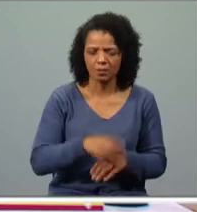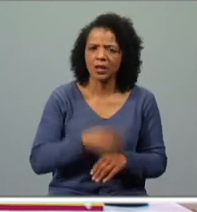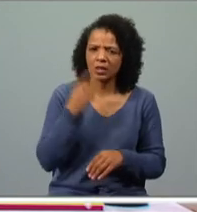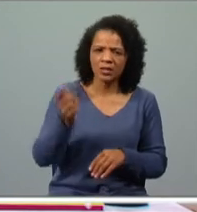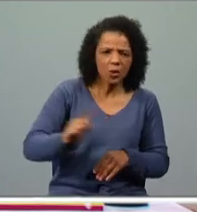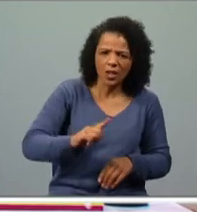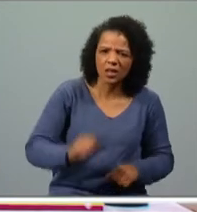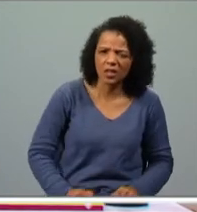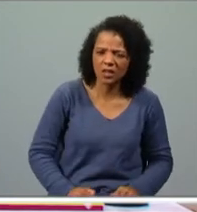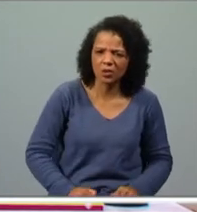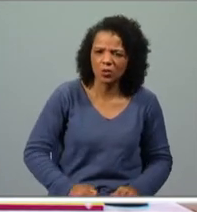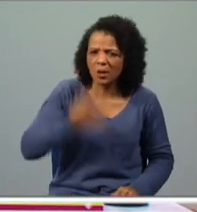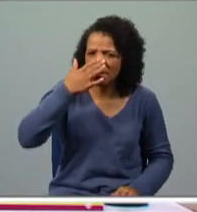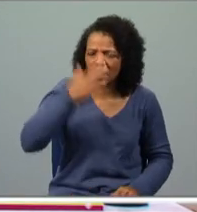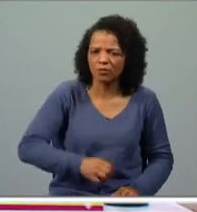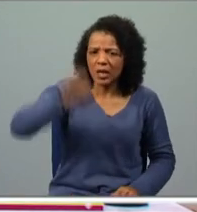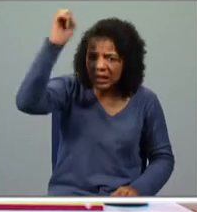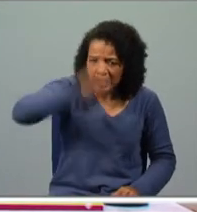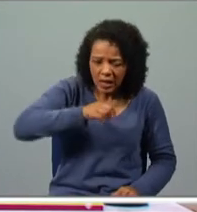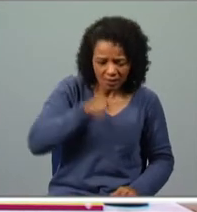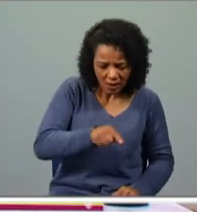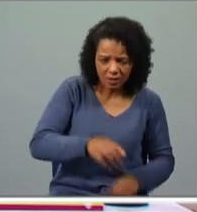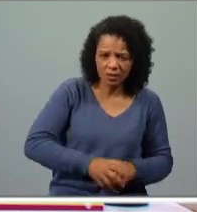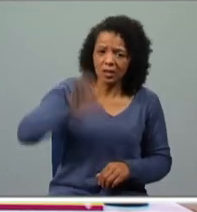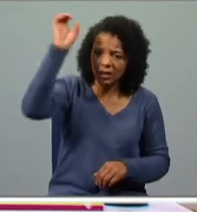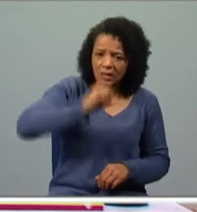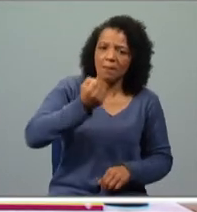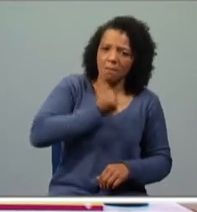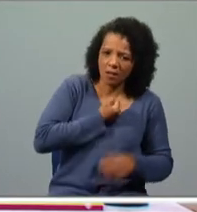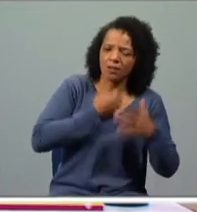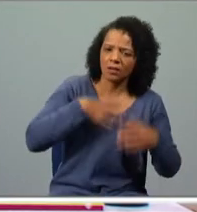disse não é isso e os palermas Ninguém está aqui Ninguém quer matar quem quer 說那不是它和傻瓜沒有人在這裡沒有人想殺誰想殺誰